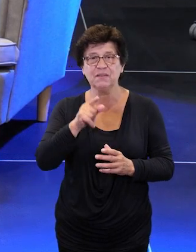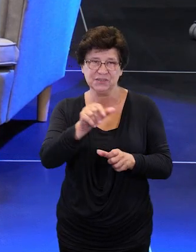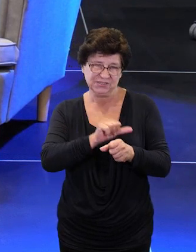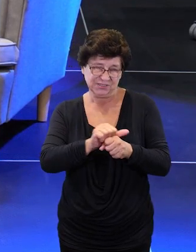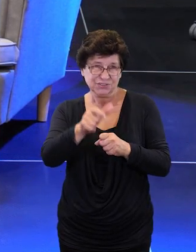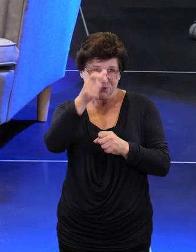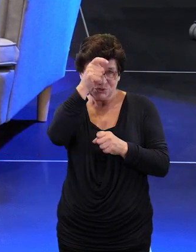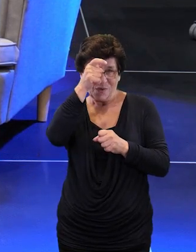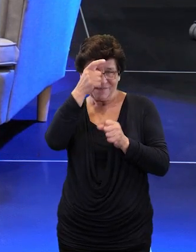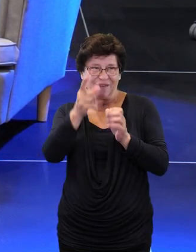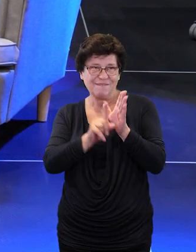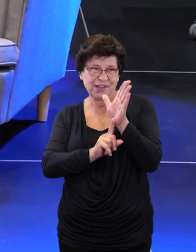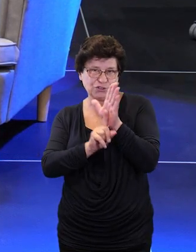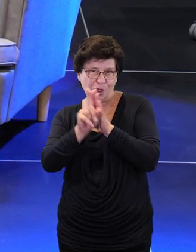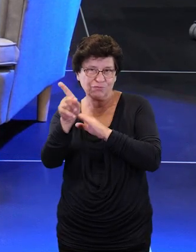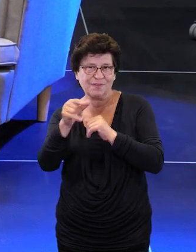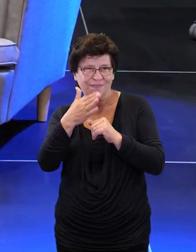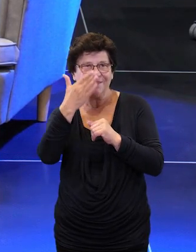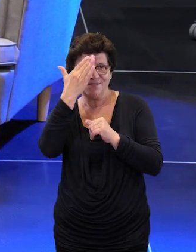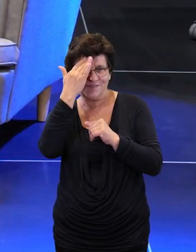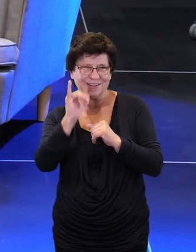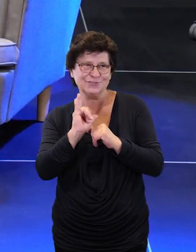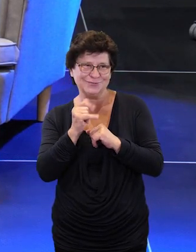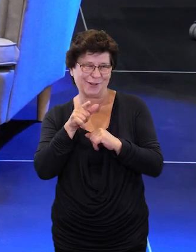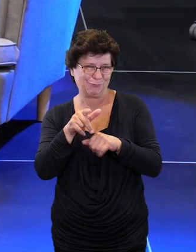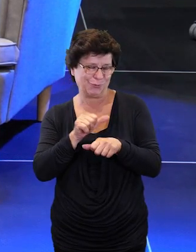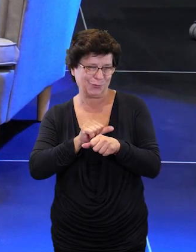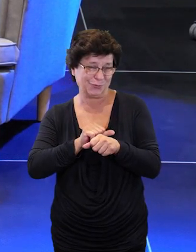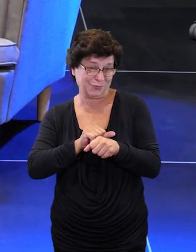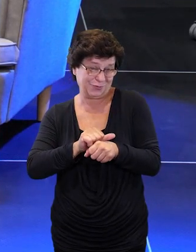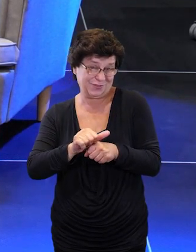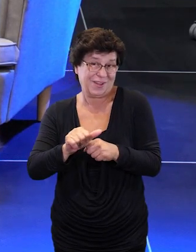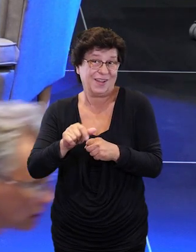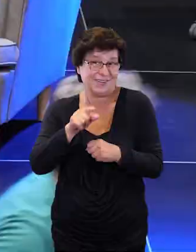wie dobrze, jak to funkcjonuje, i miał pan chyba nie jeden raz okazję